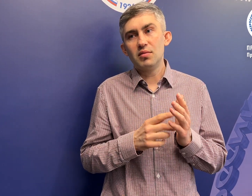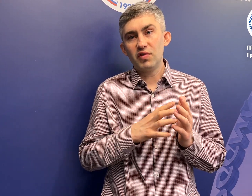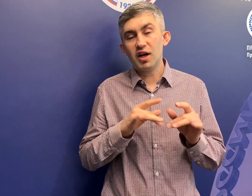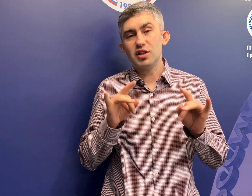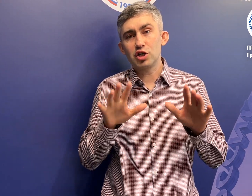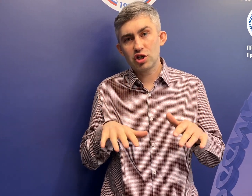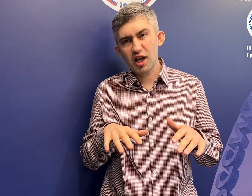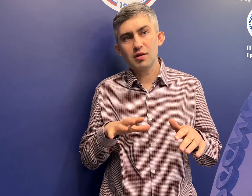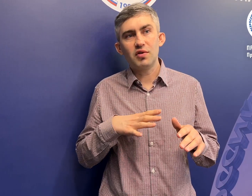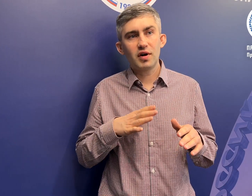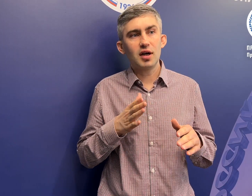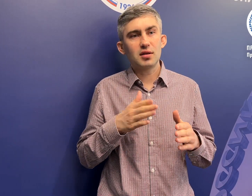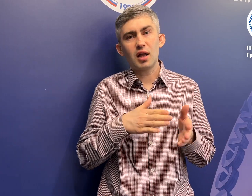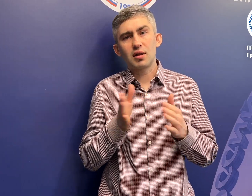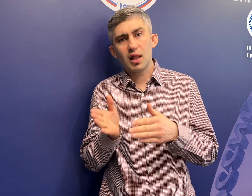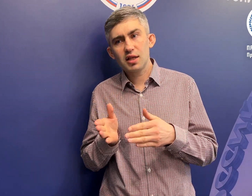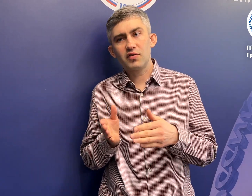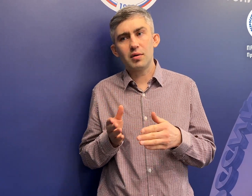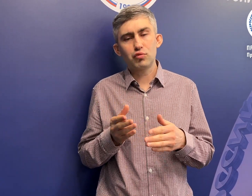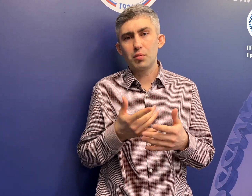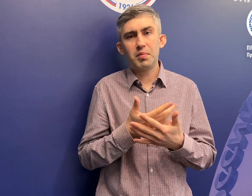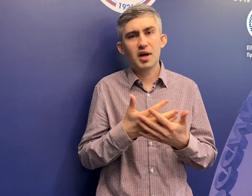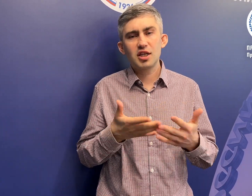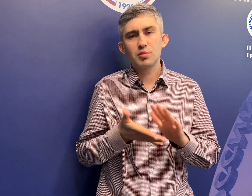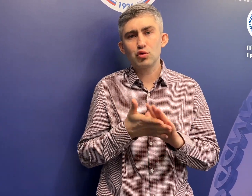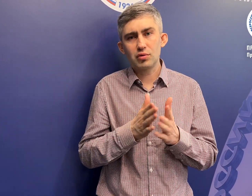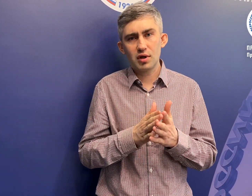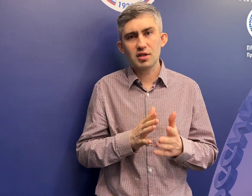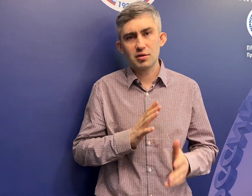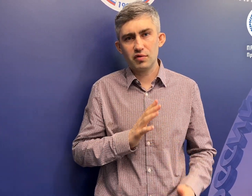Бывает, решаем их, бывает, откладываем, разные ситуации бывают.